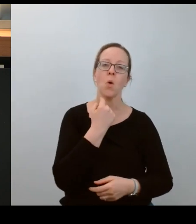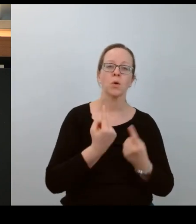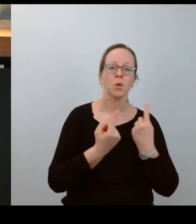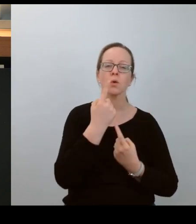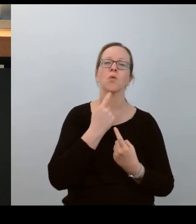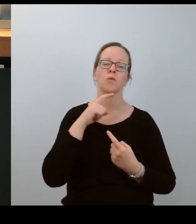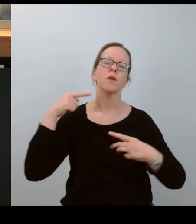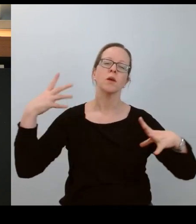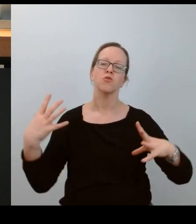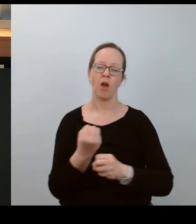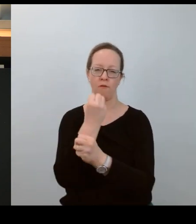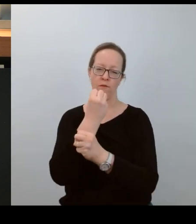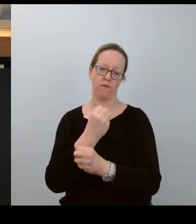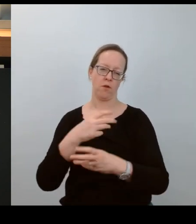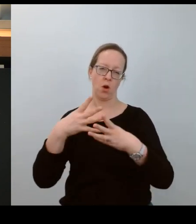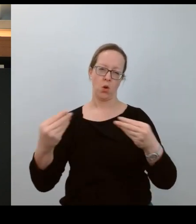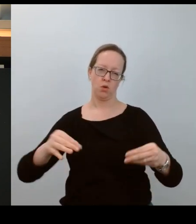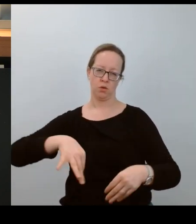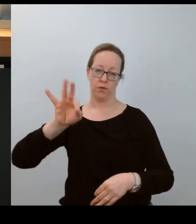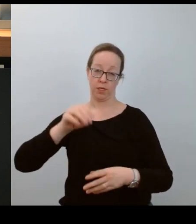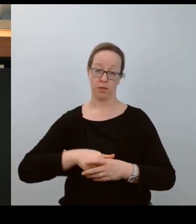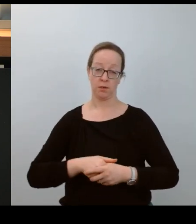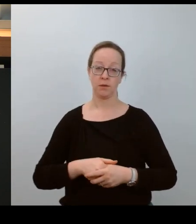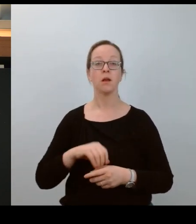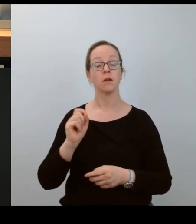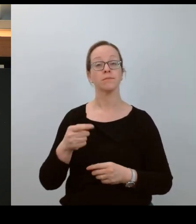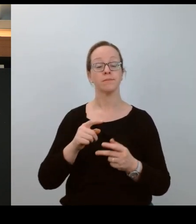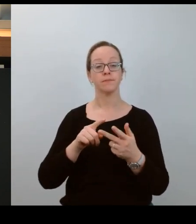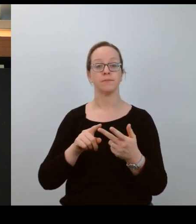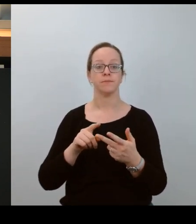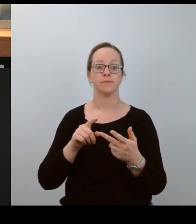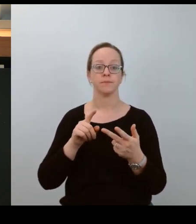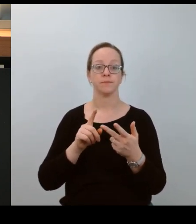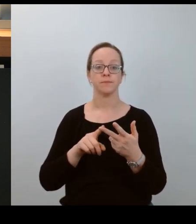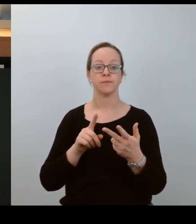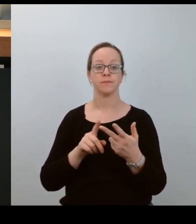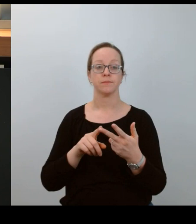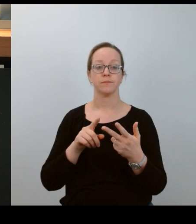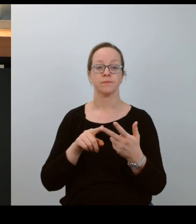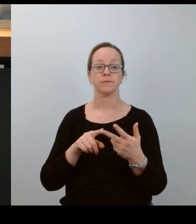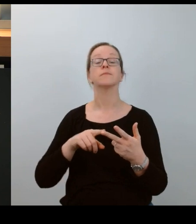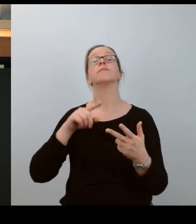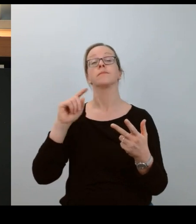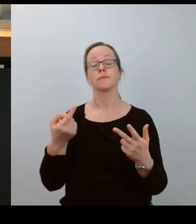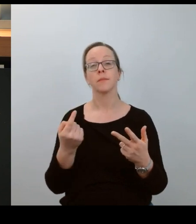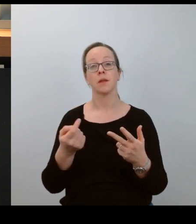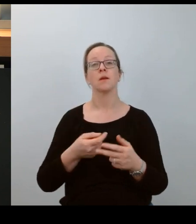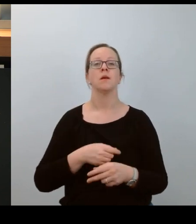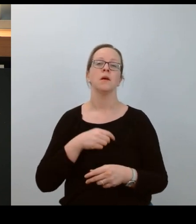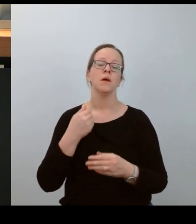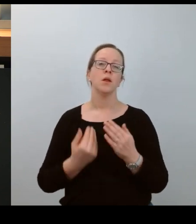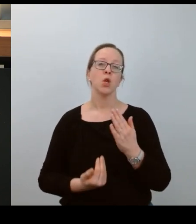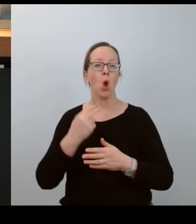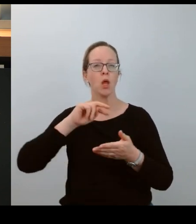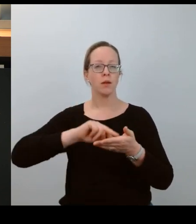sein kann. Unser Auftrag als Gesetzgeber ist es aber dennoch, moderne und klare Regeln festzulegen, die zeitgemäß